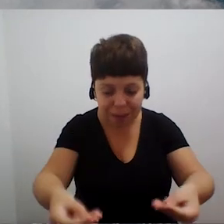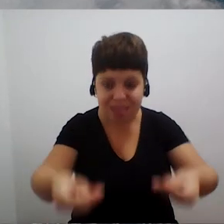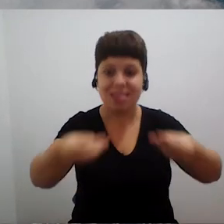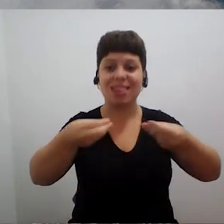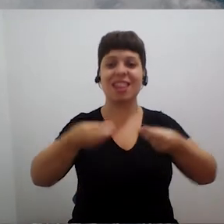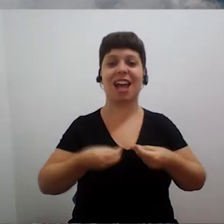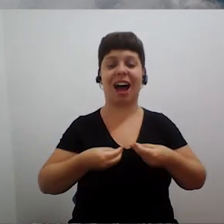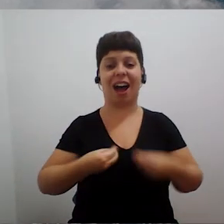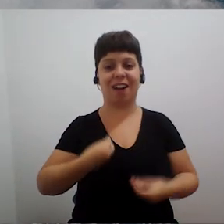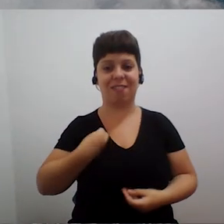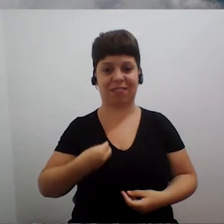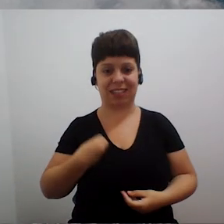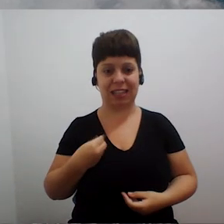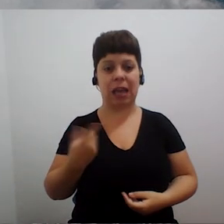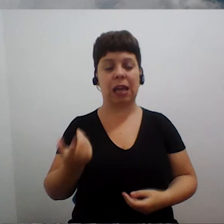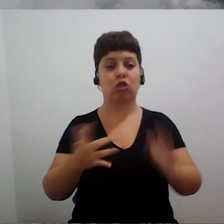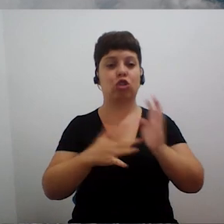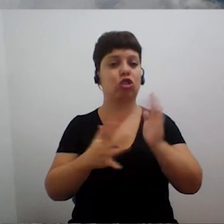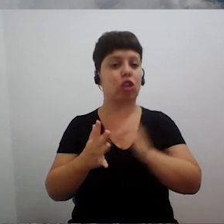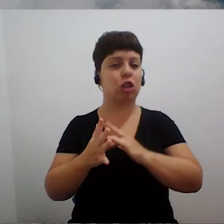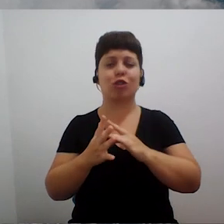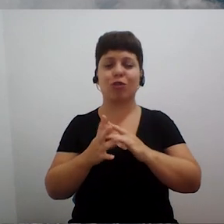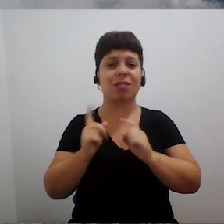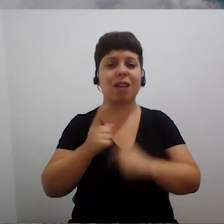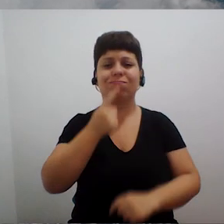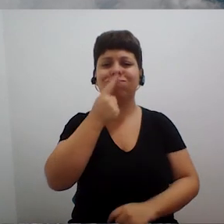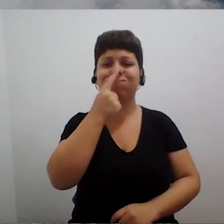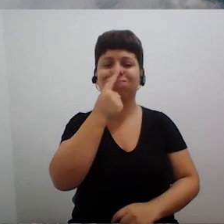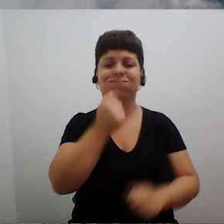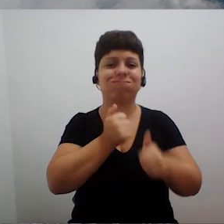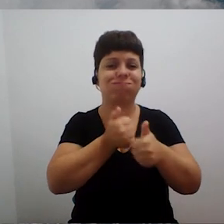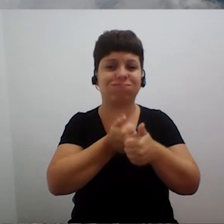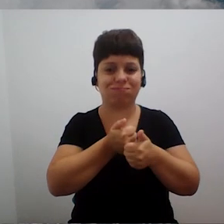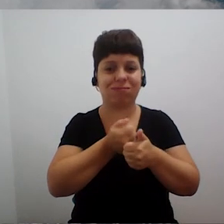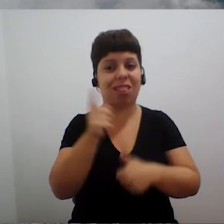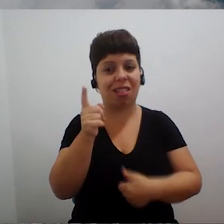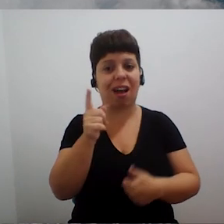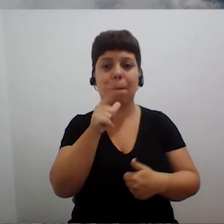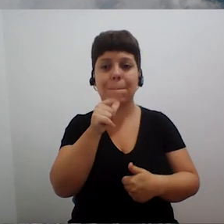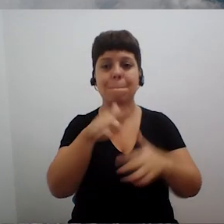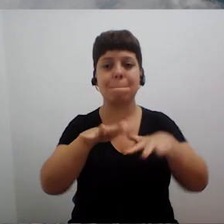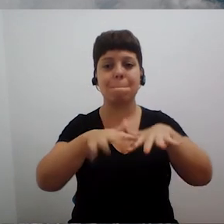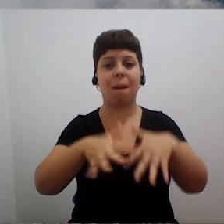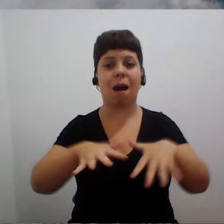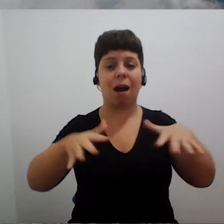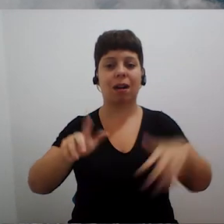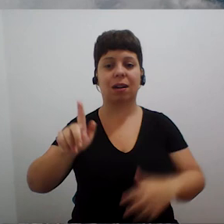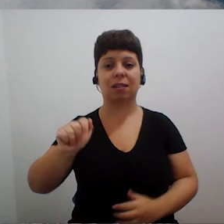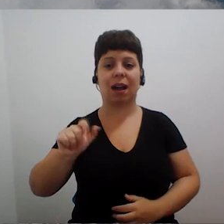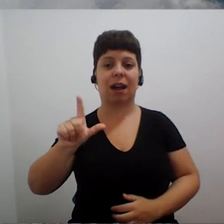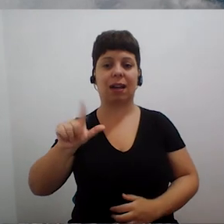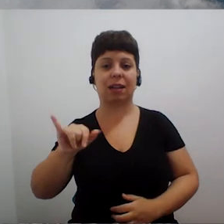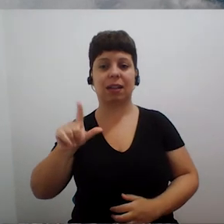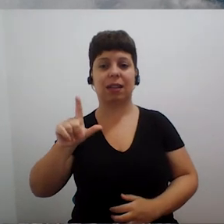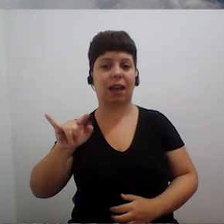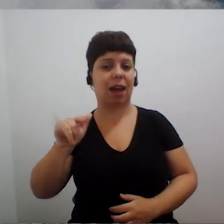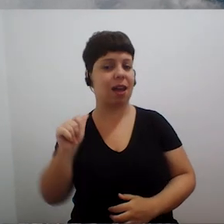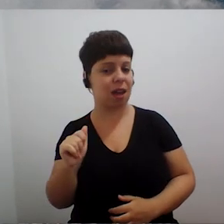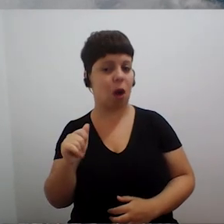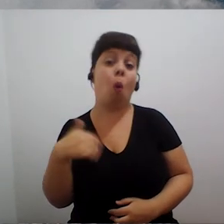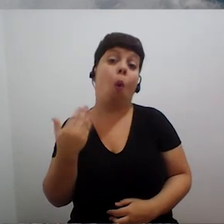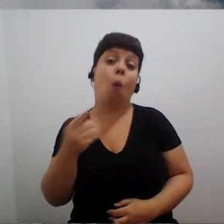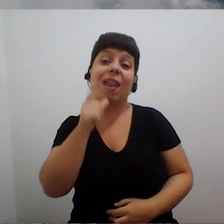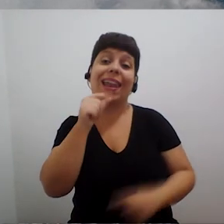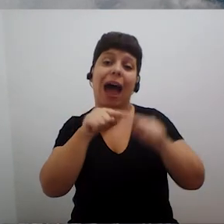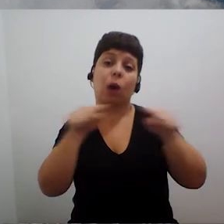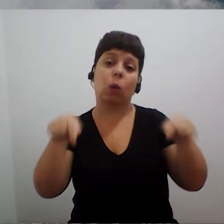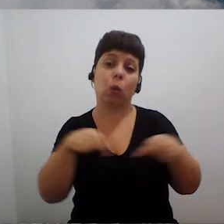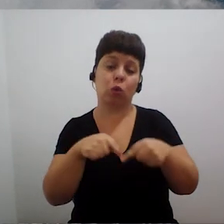assim digamos da Galileia é o lago de Tiberíades mostra como nos comprometemos pela fé cristã